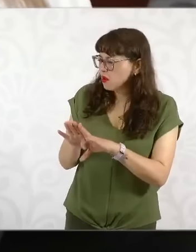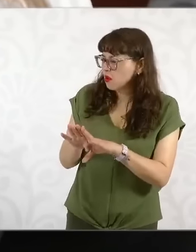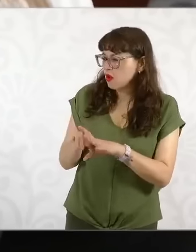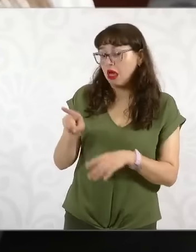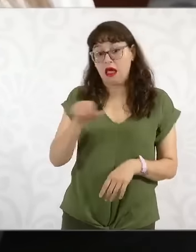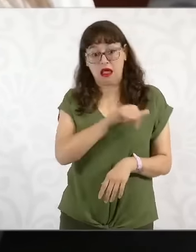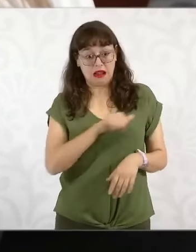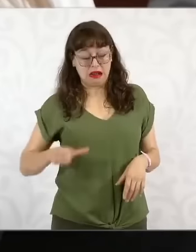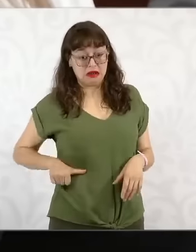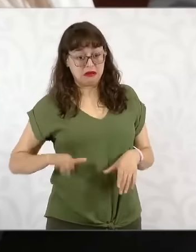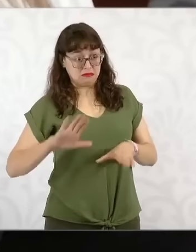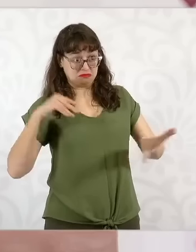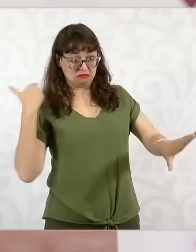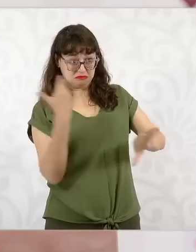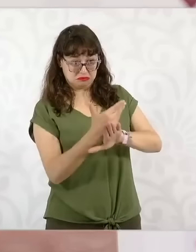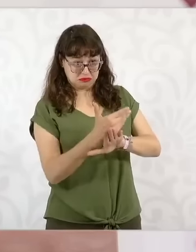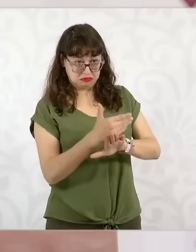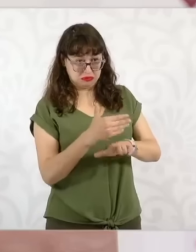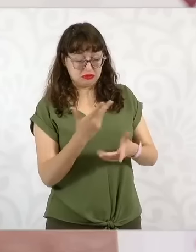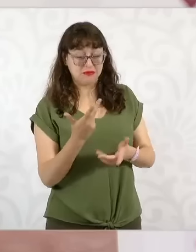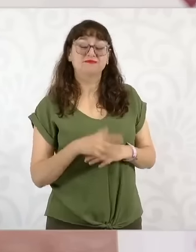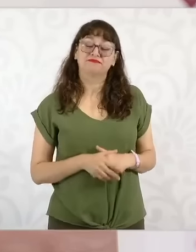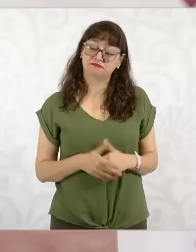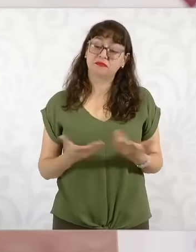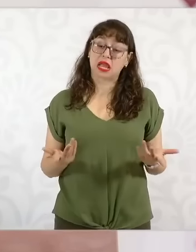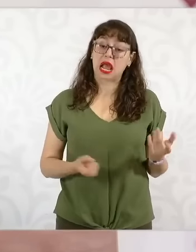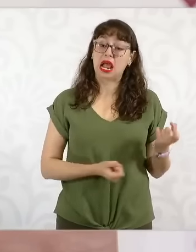alcalde con lo que decí los testimonios de varios detenidos es que lo tomaban como una